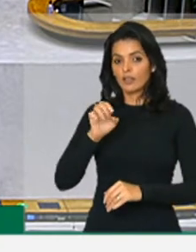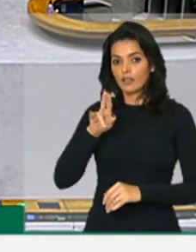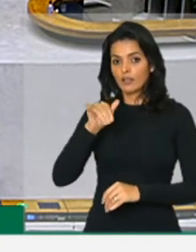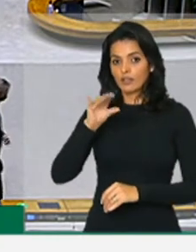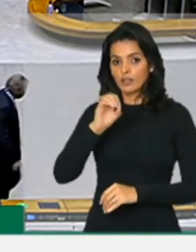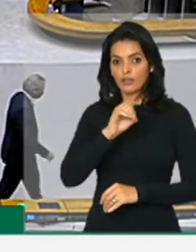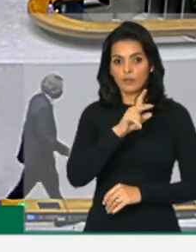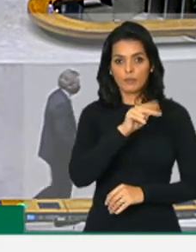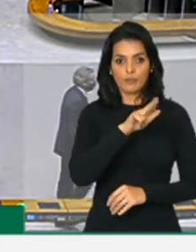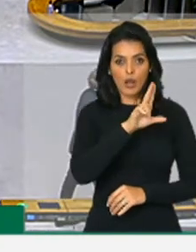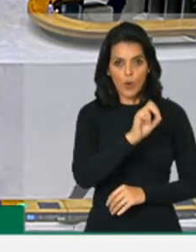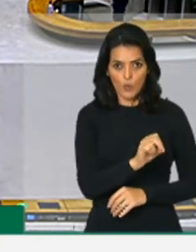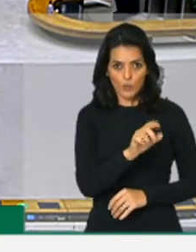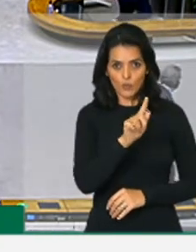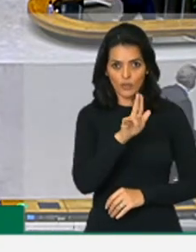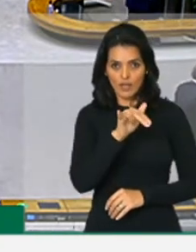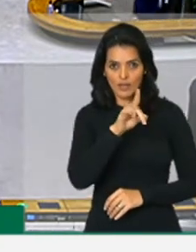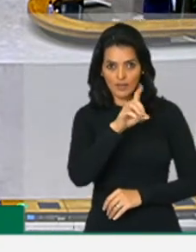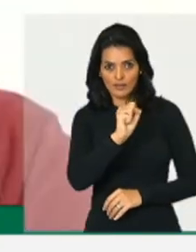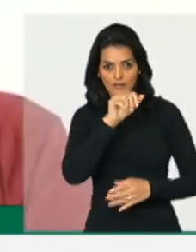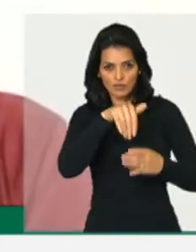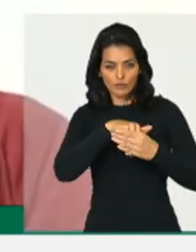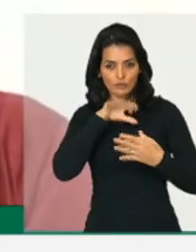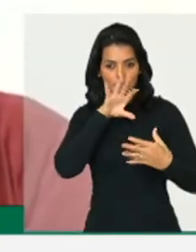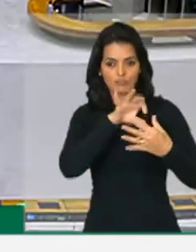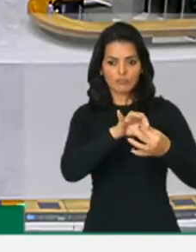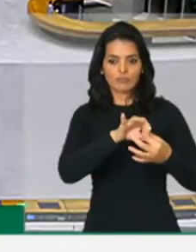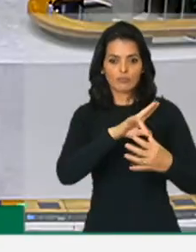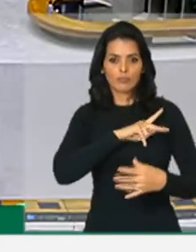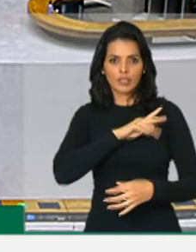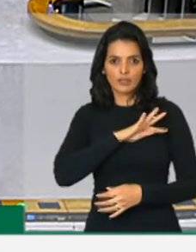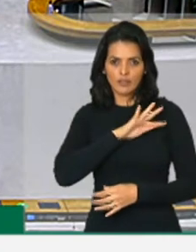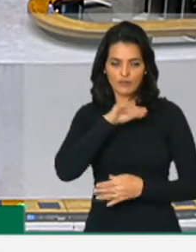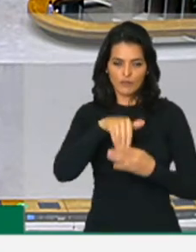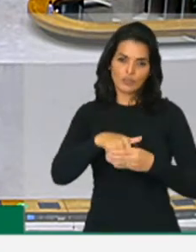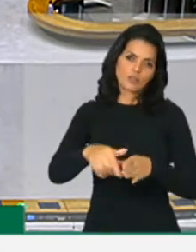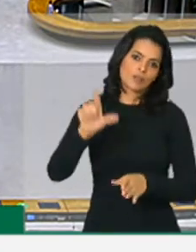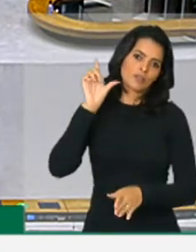PRESIDENTE. -- [DEPUTADO]: ESTÁ LIBERADO AQUI. -- [DEPUTADO]: PRESIDENTE, ESSA CASA TEM VOTADO, NOS ÚLTIMOS 15 DIAS,